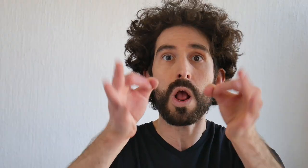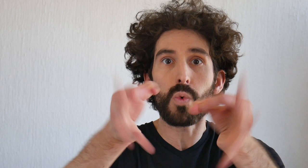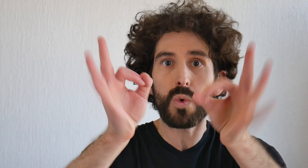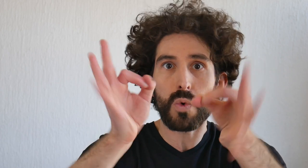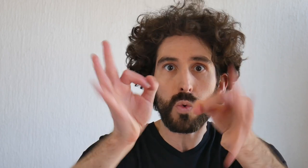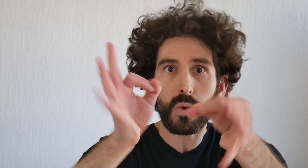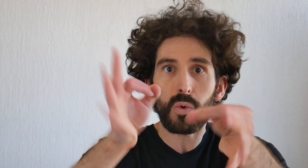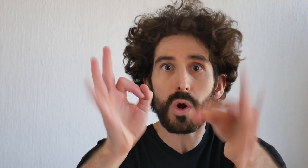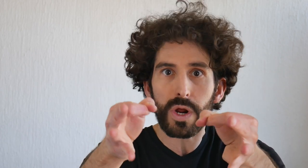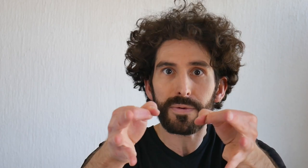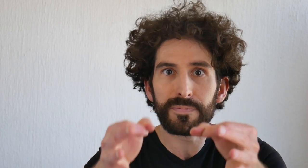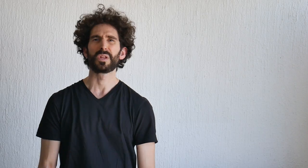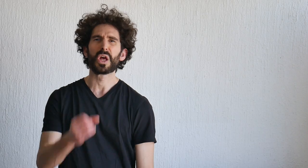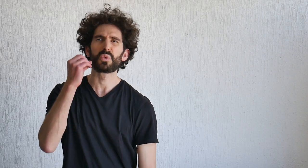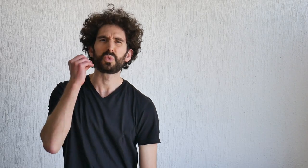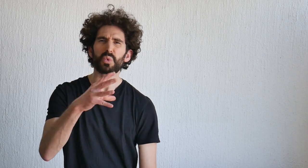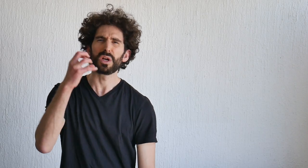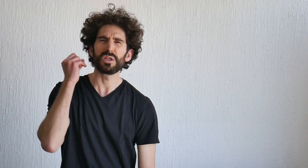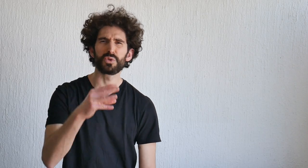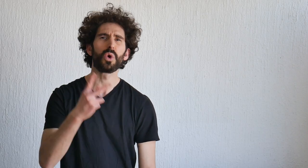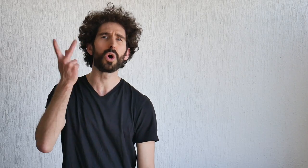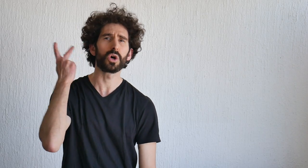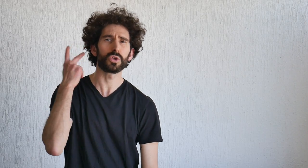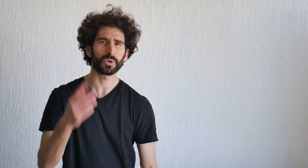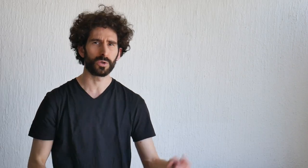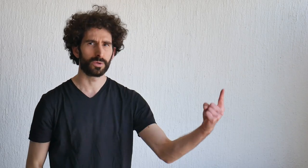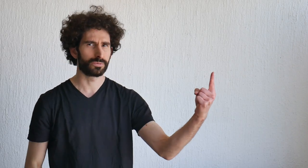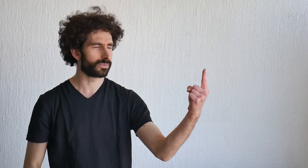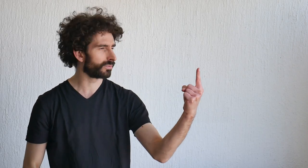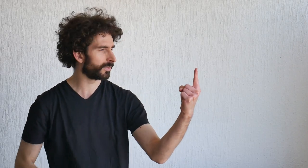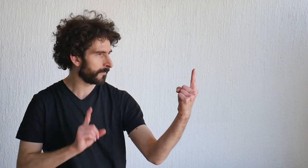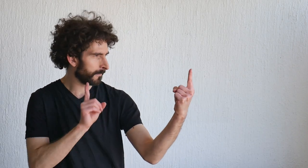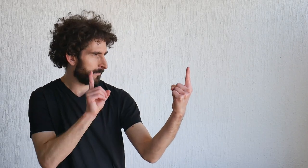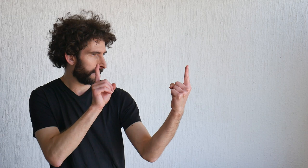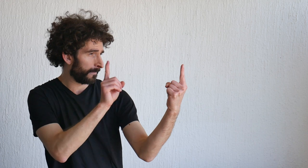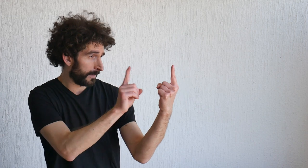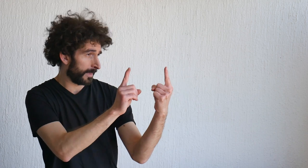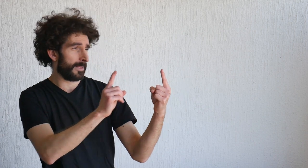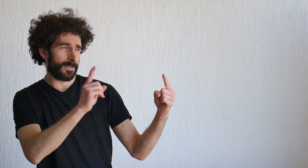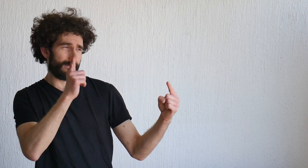Ouiouiouiouioui ! Tous les jours, je croise des entendants